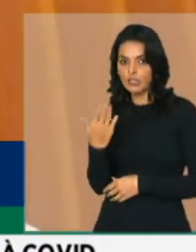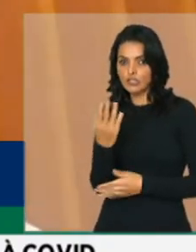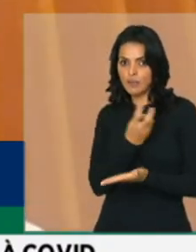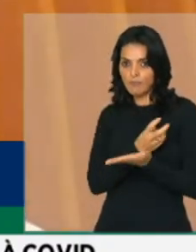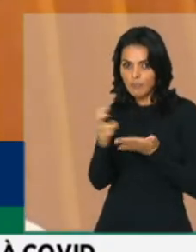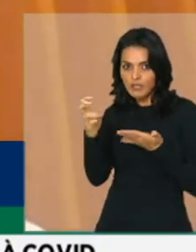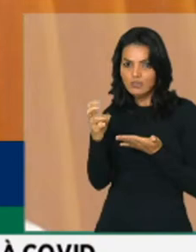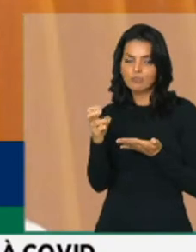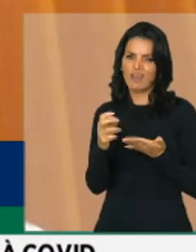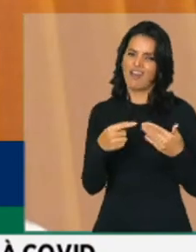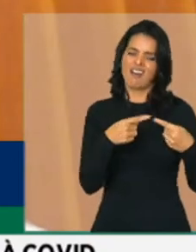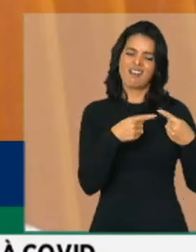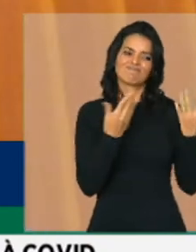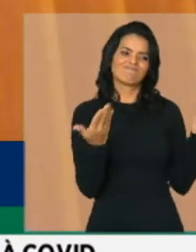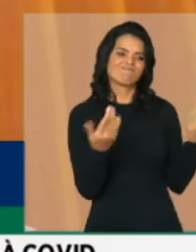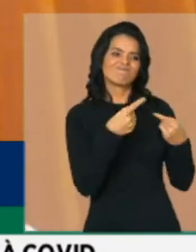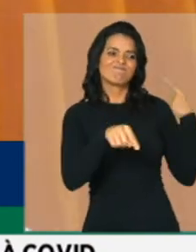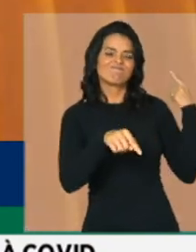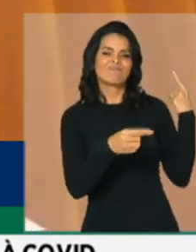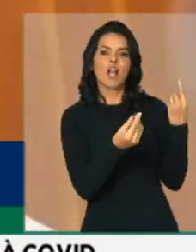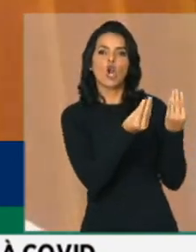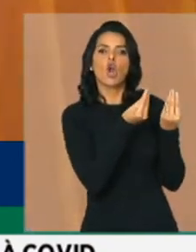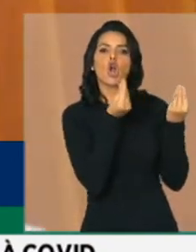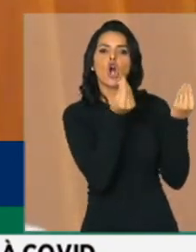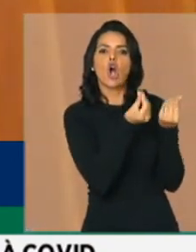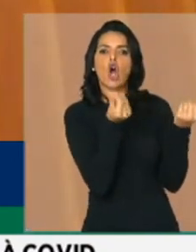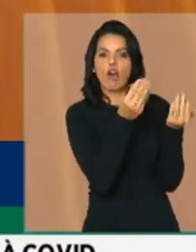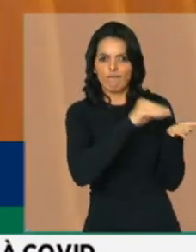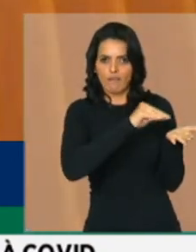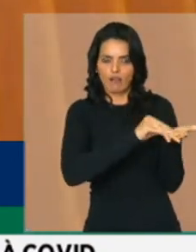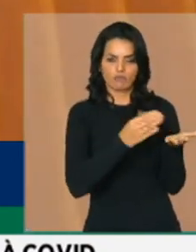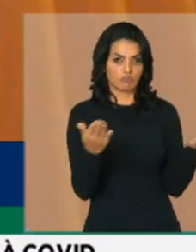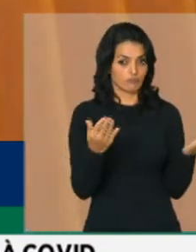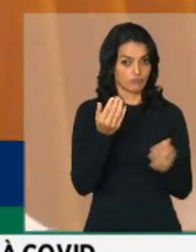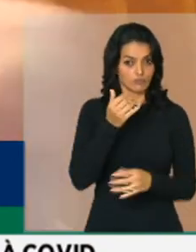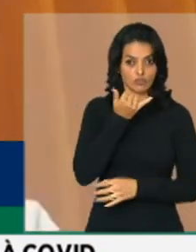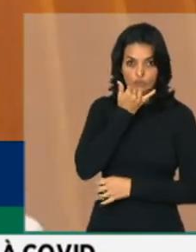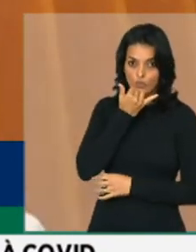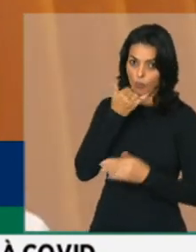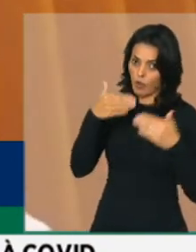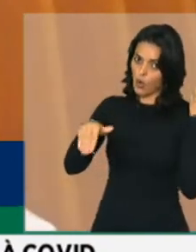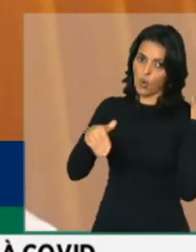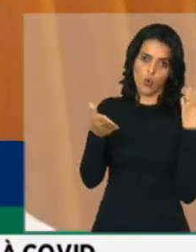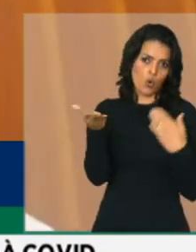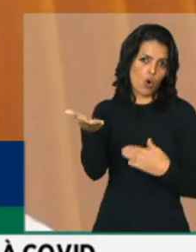PODER ANALISAR ESSES PEDIDOS. NUMA COMISSÃO PROCESSANTE COM DEBATE, COM DEFESA, COM BUSCA DE DADOS COM INVESTIGAÇÃO